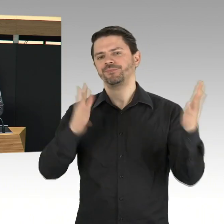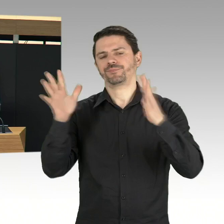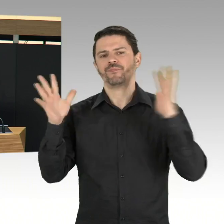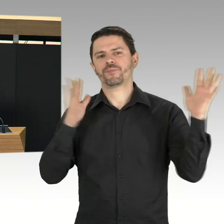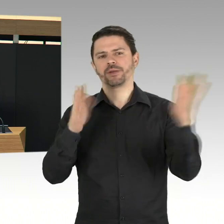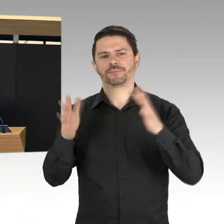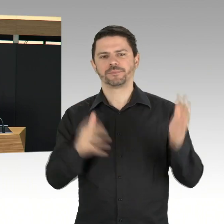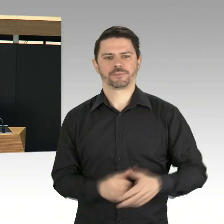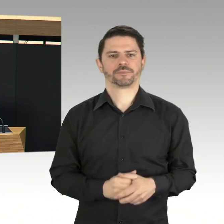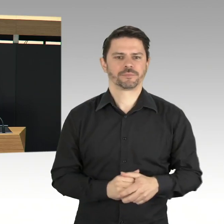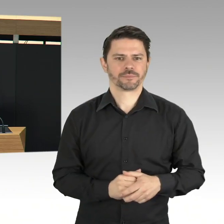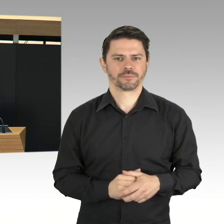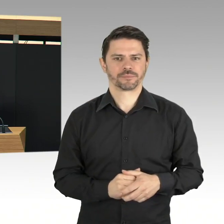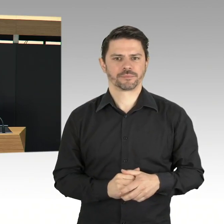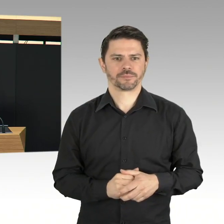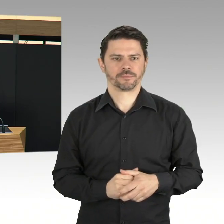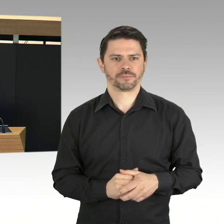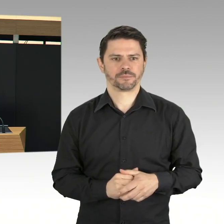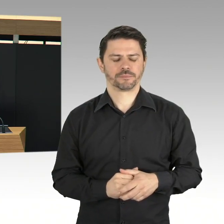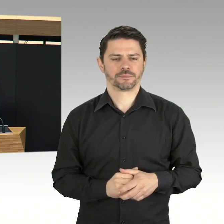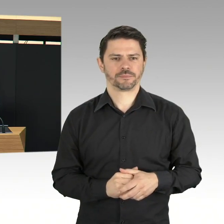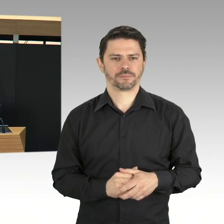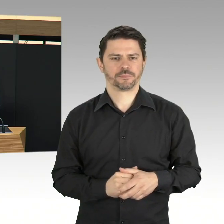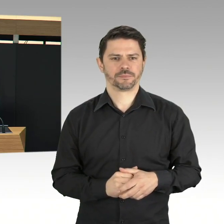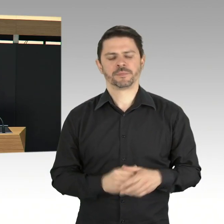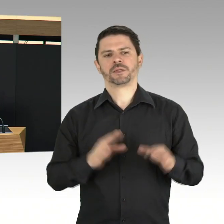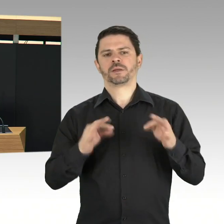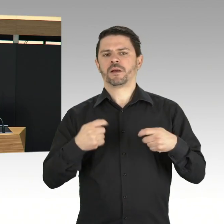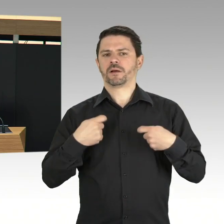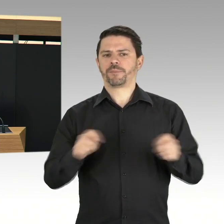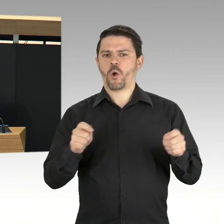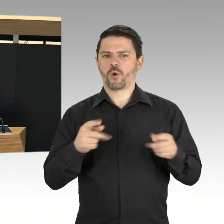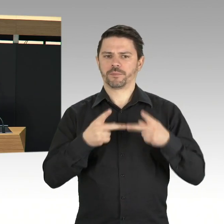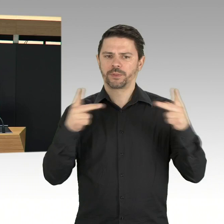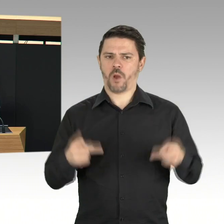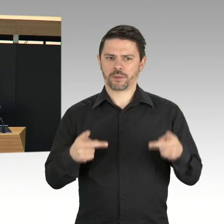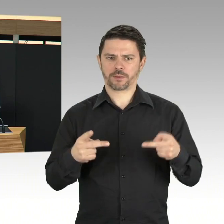bei dem anderen gibt's einen Koalitionsvertrag, das wissen Sie auch. Bei den Bahn-Flächen geht es um Spekulation.